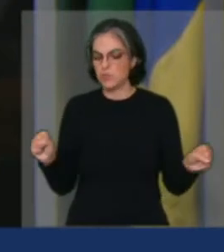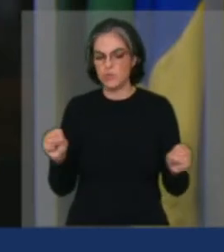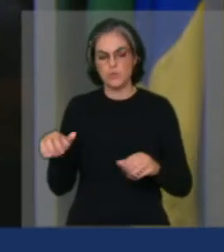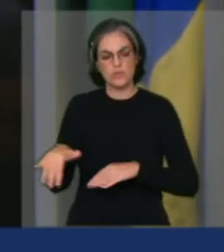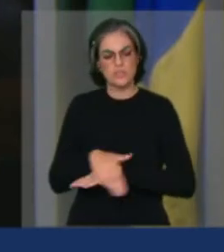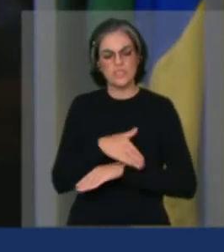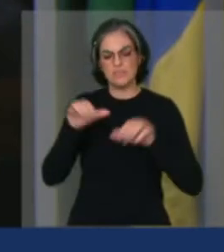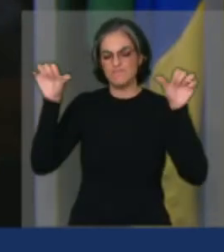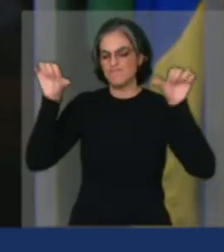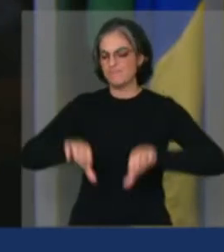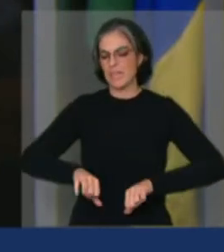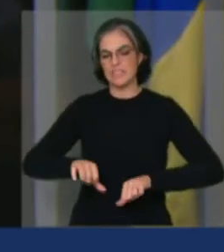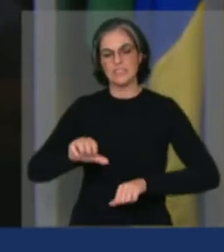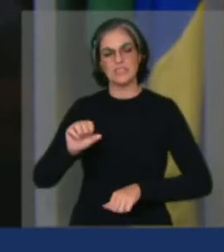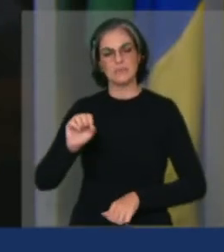PÀSSIMA SITUAÇÃO. E DIRETOR